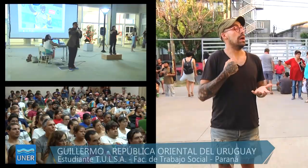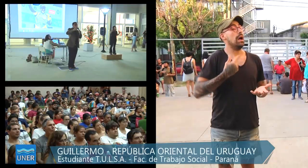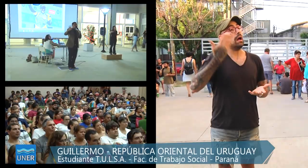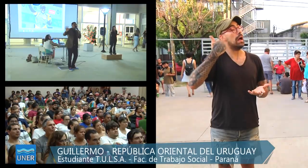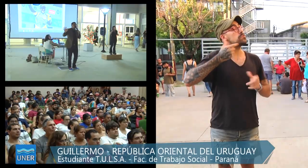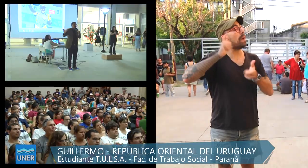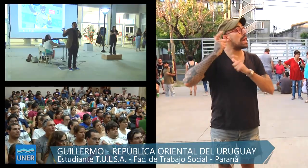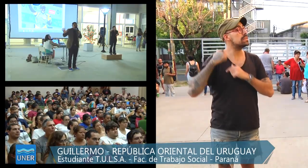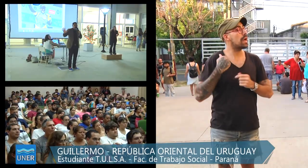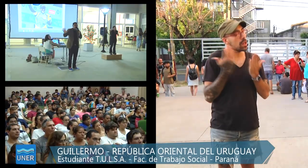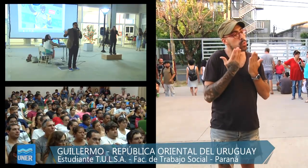Yo tengo experiencias ya de estudiar